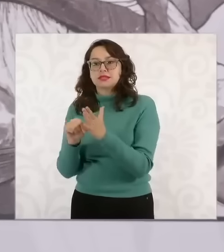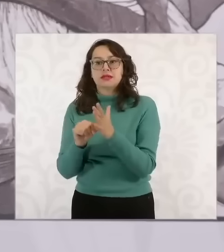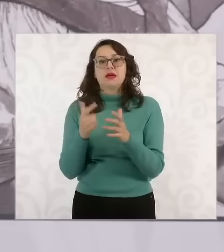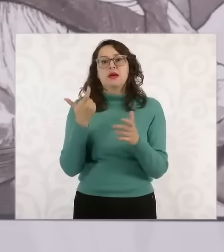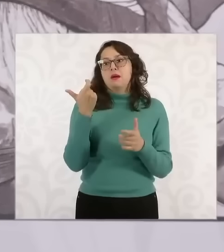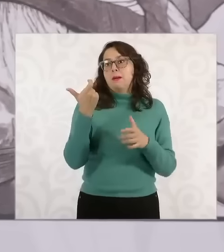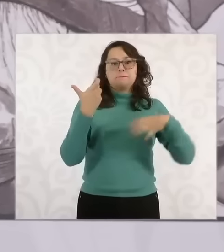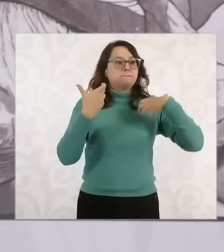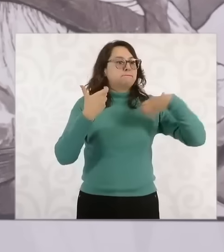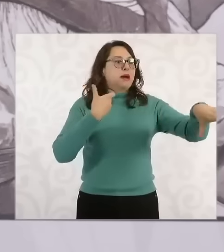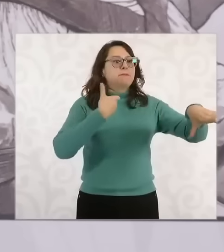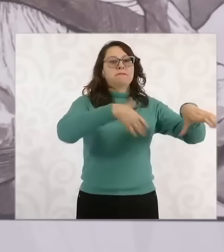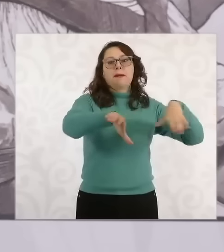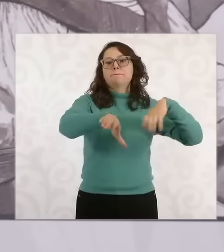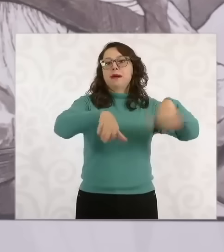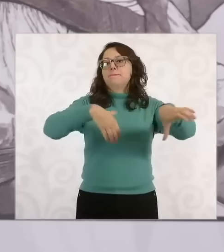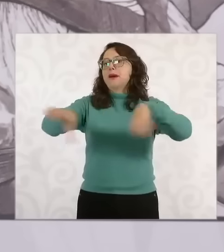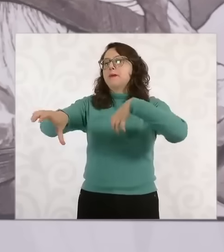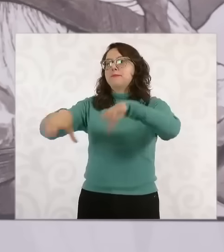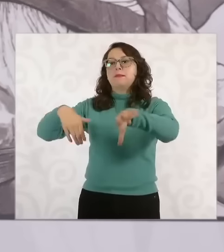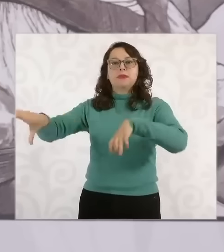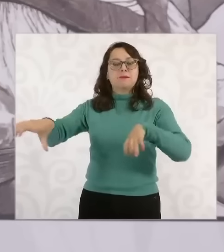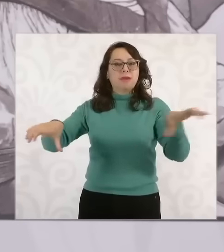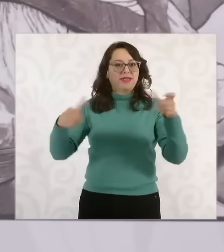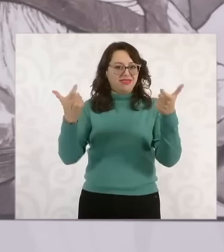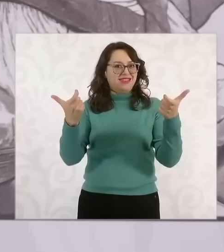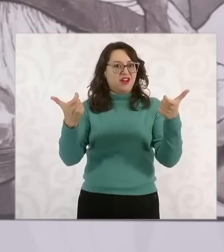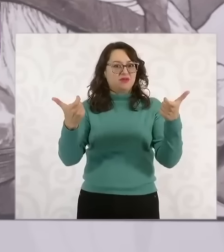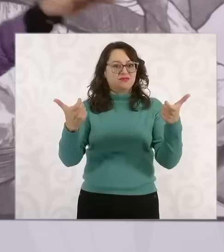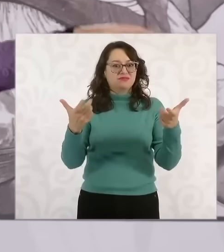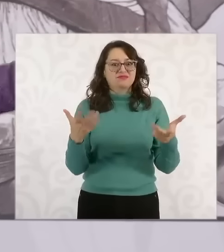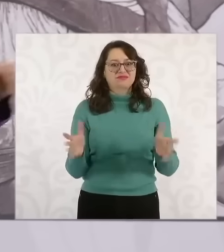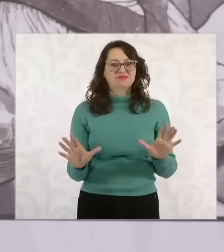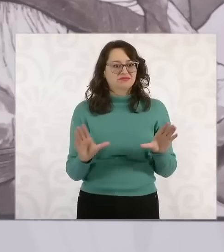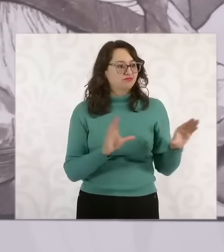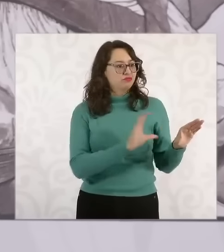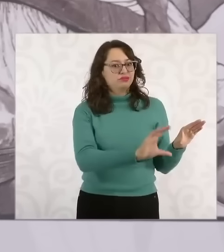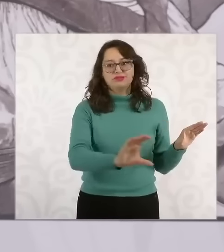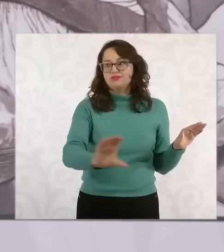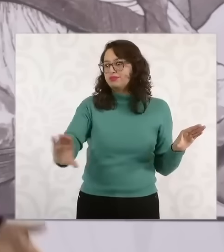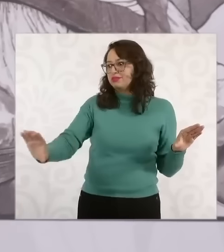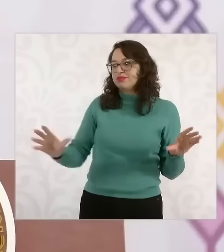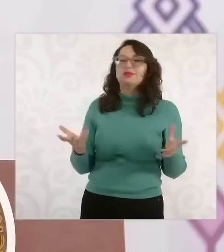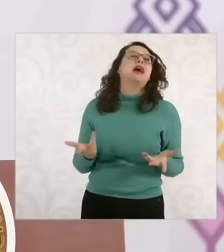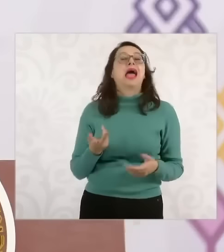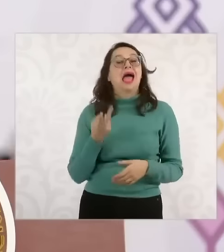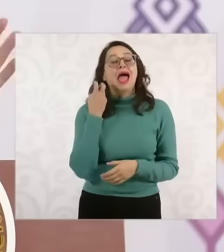te toca tanto, oye, Metrobus, te toca tanto, oye, Trolebus, te toca tanto." Entonces, el proceso de